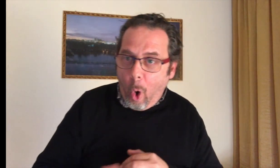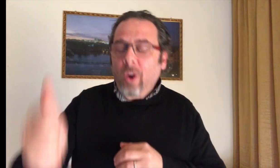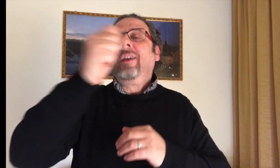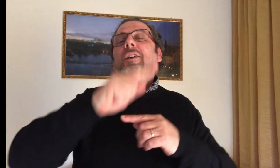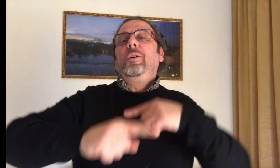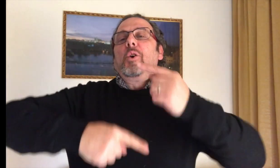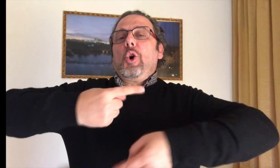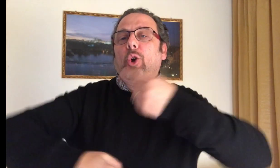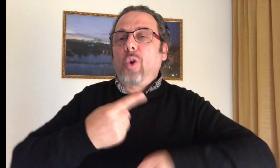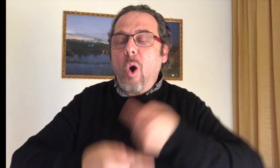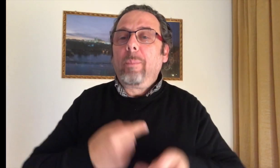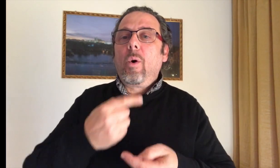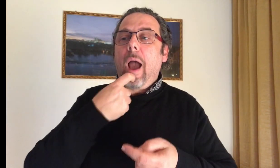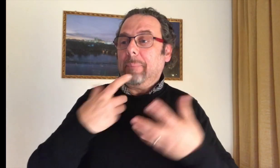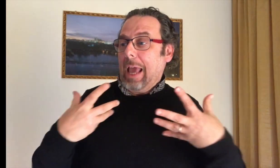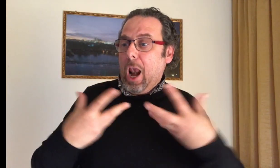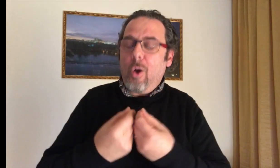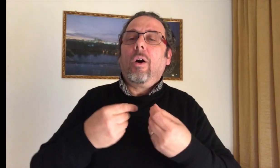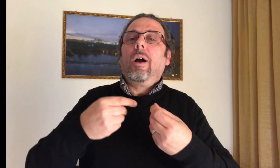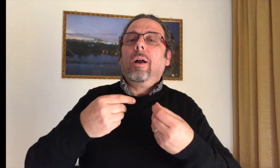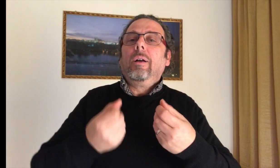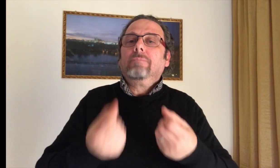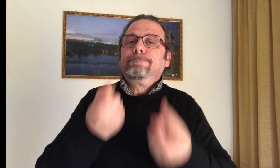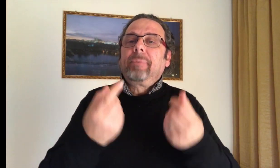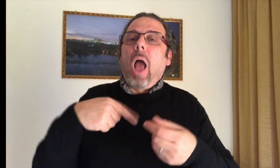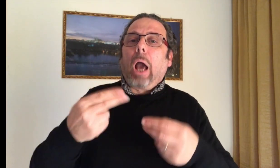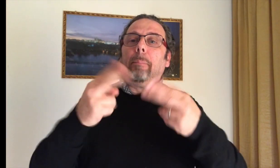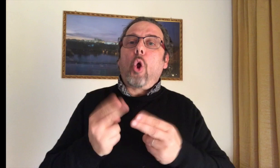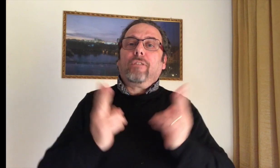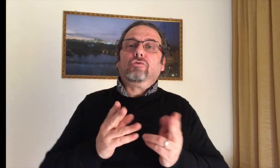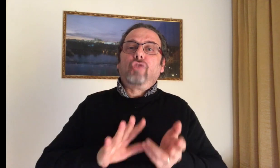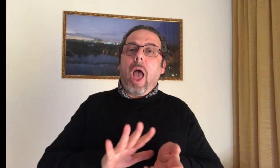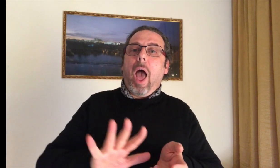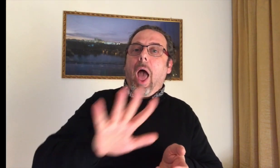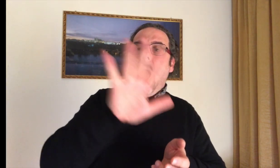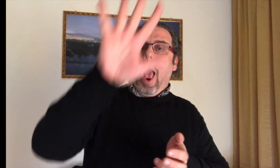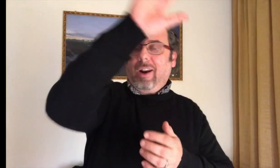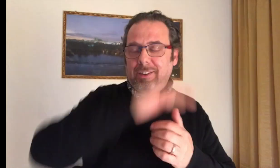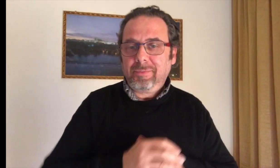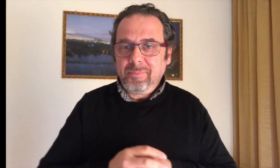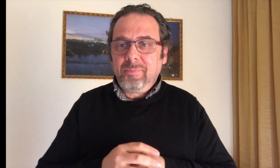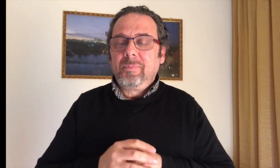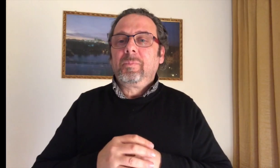con Camillo, attivando altri referenti ma, questa volta nelle sezioni Provinciali di tutta Italia, lavorando